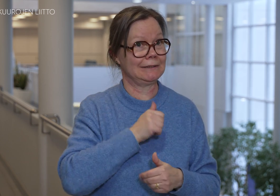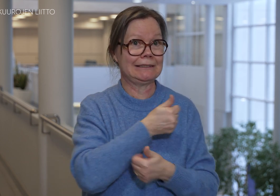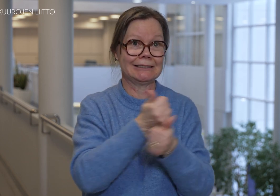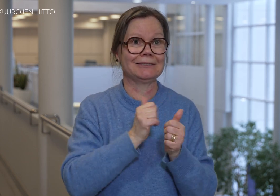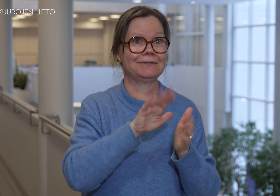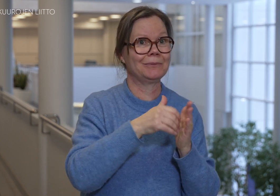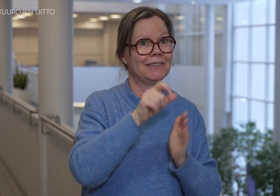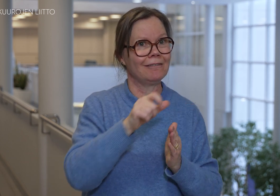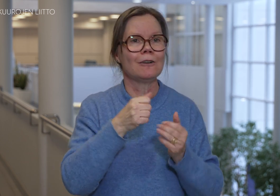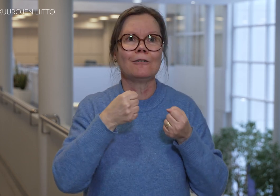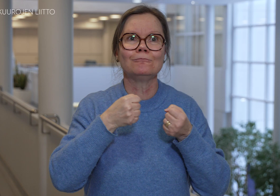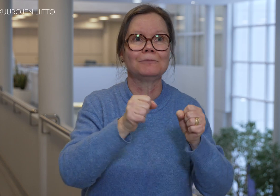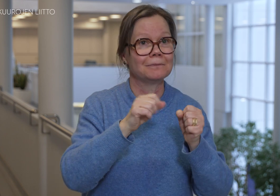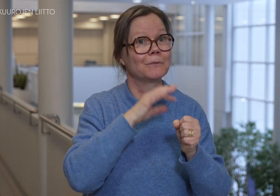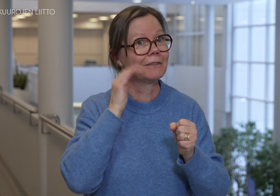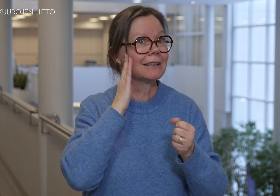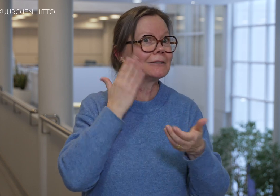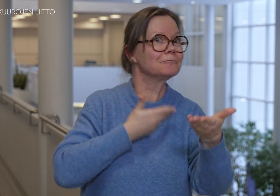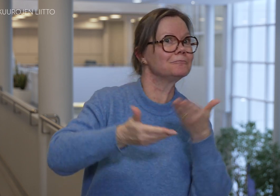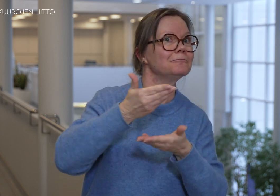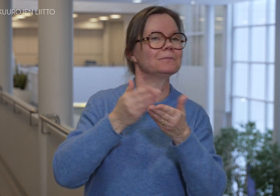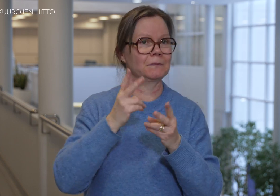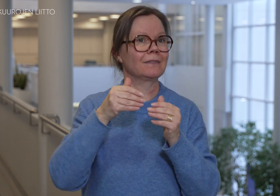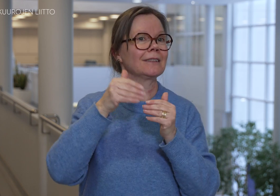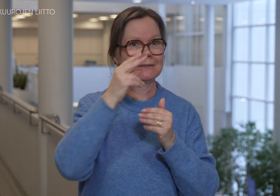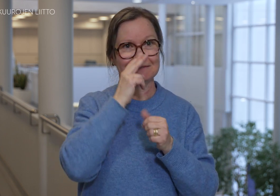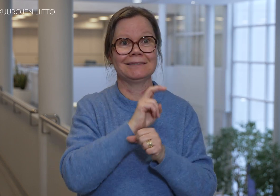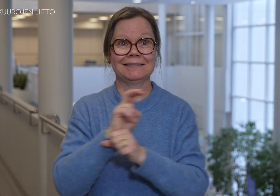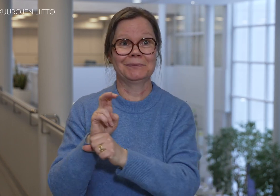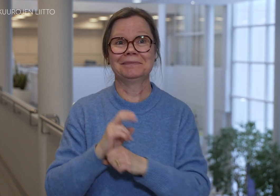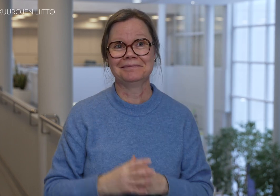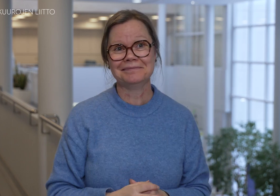ovatko viittomakieliset aktiivisesti vaikuttaneet omiin asioihinsa.